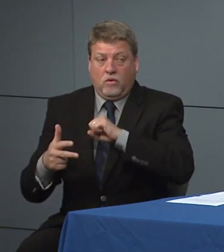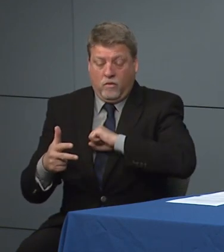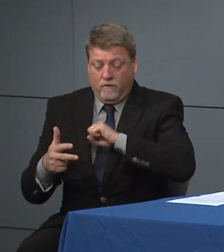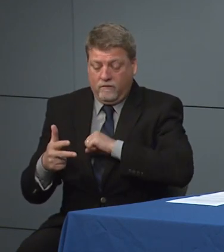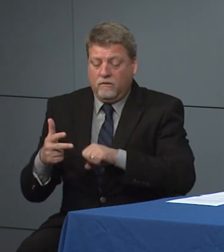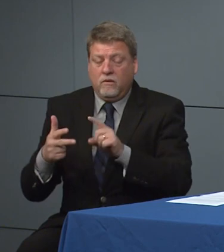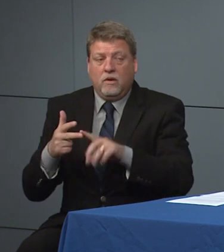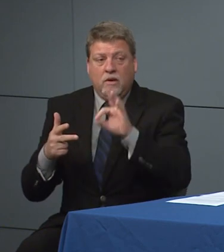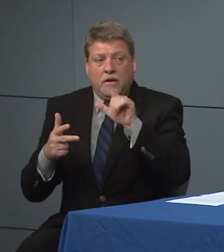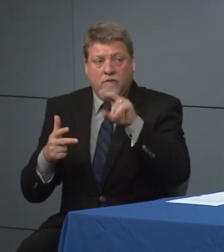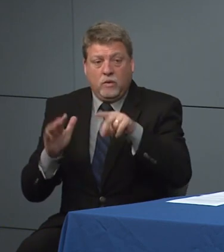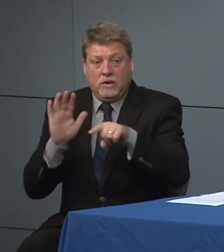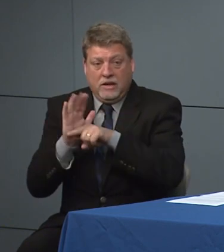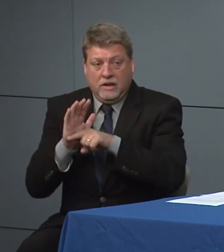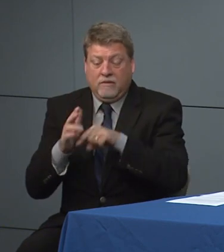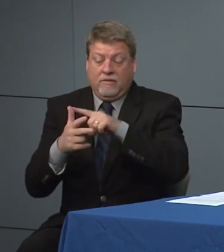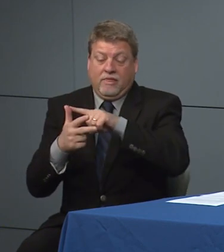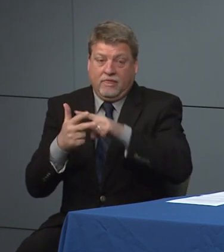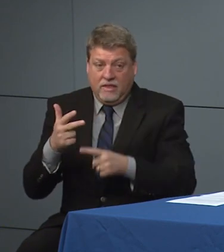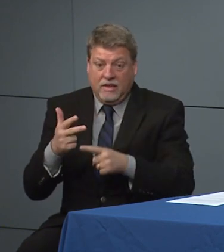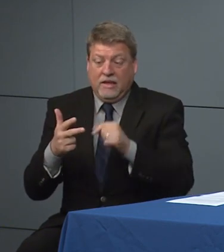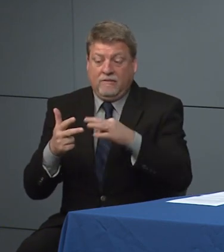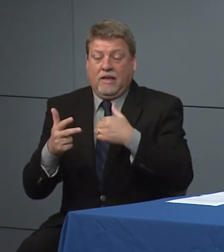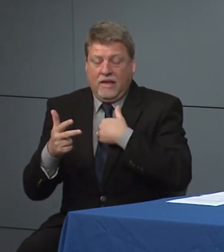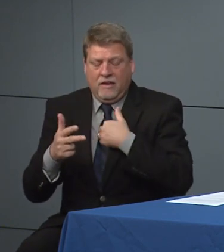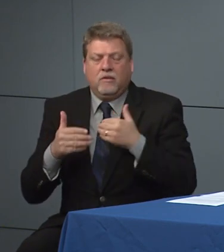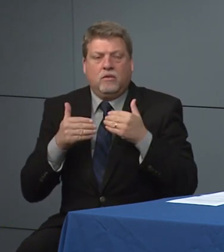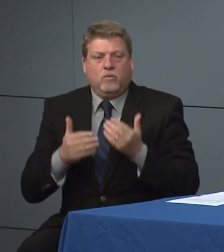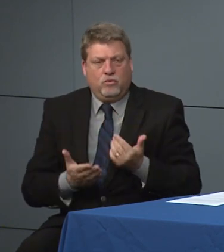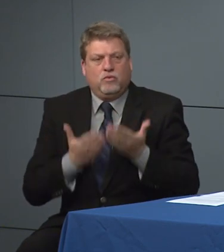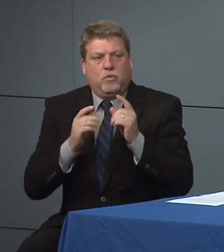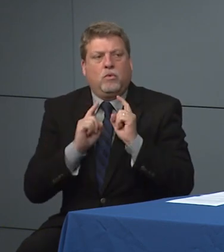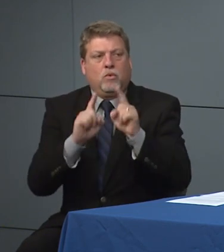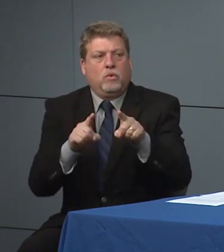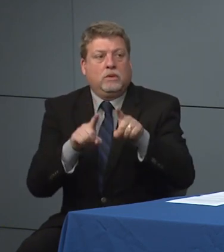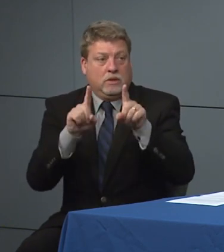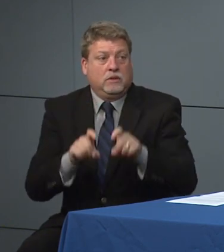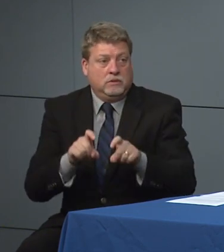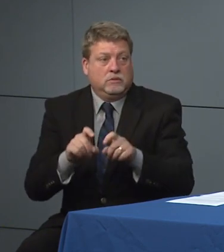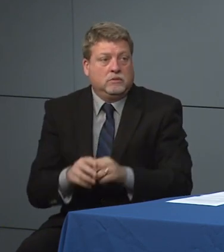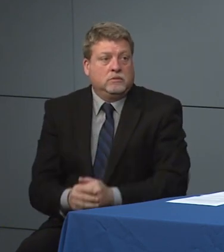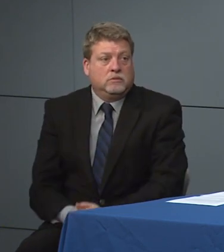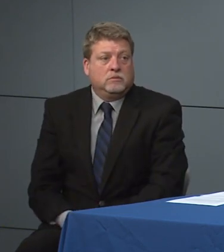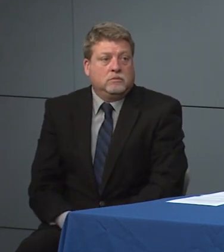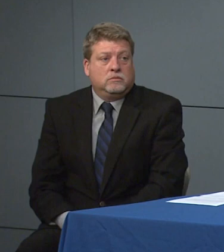Todos falta de aliento y que tengan resultado negativo en la prueba de gripe.